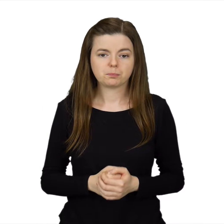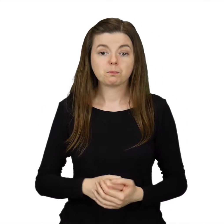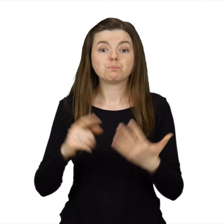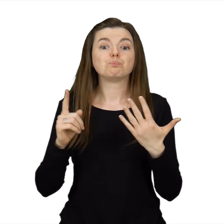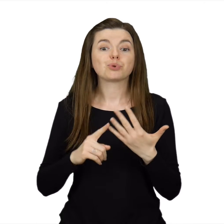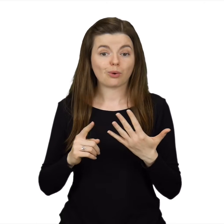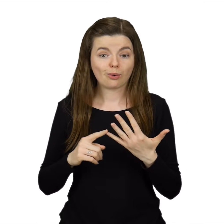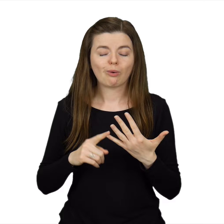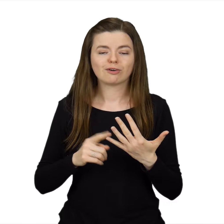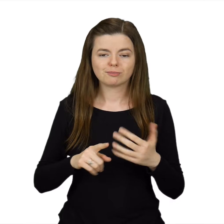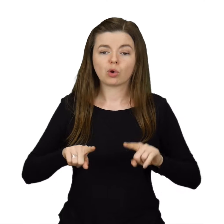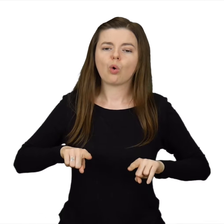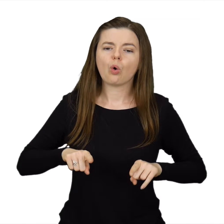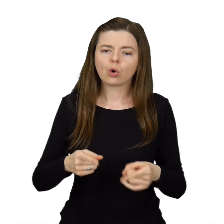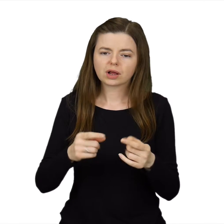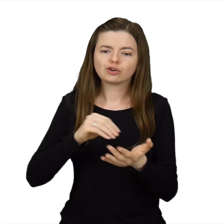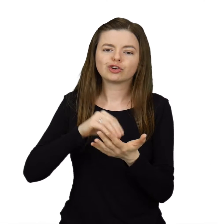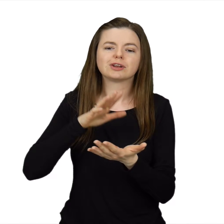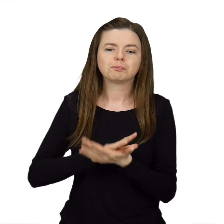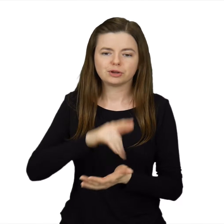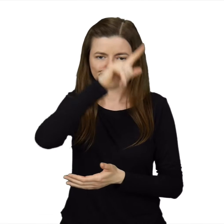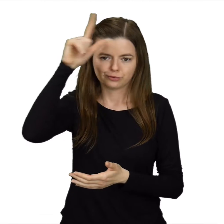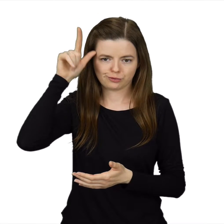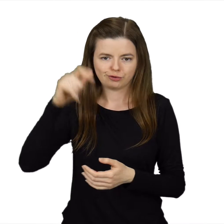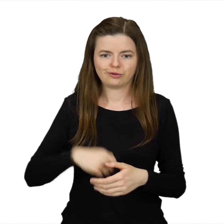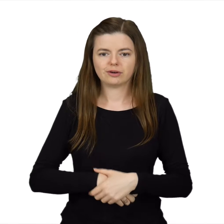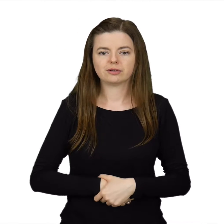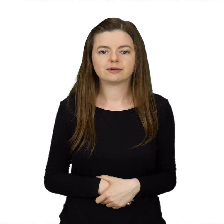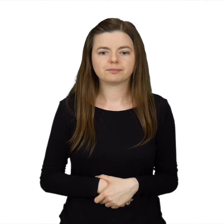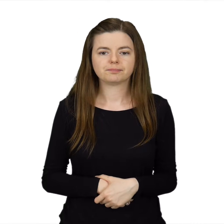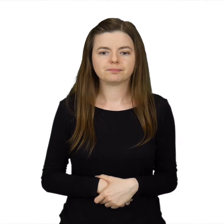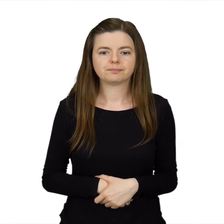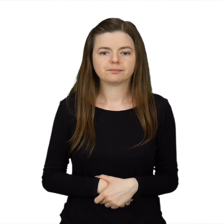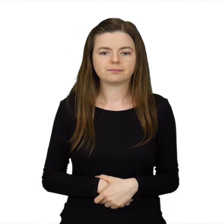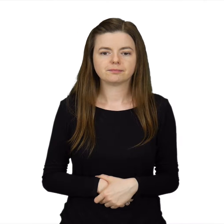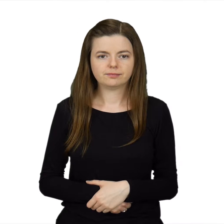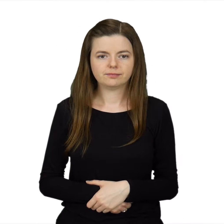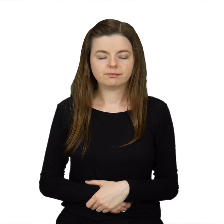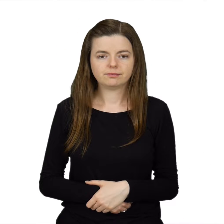organizacja spisów ludności.